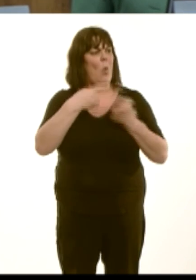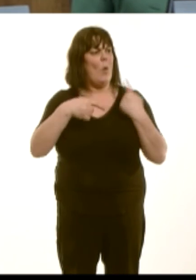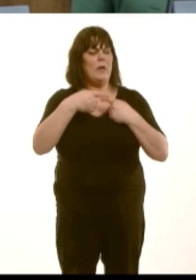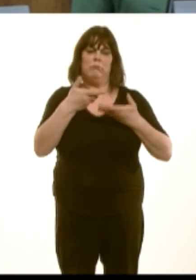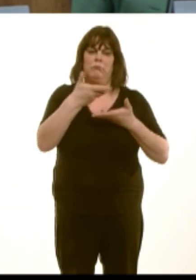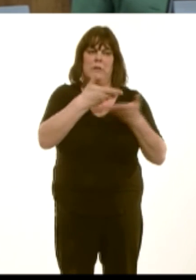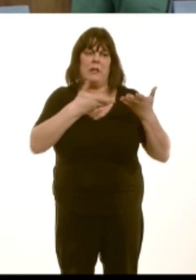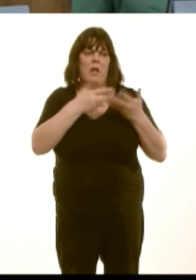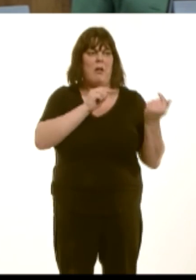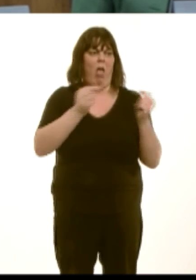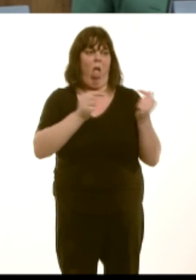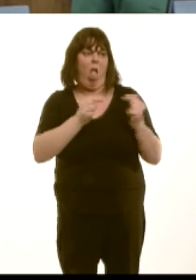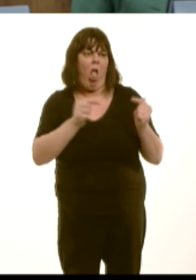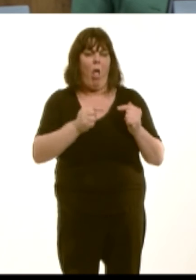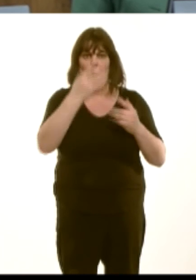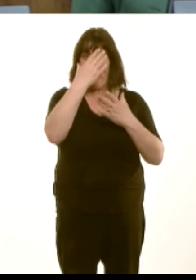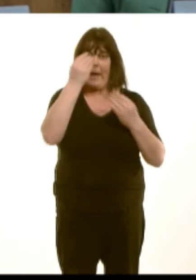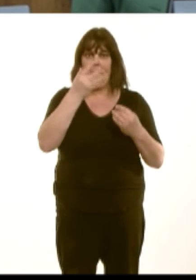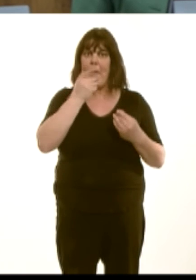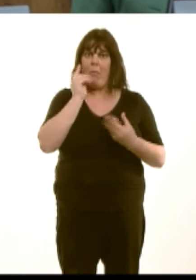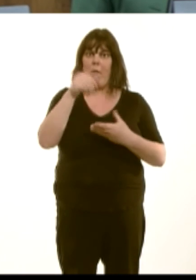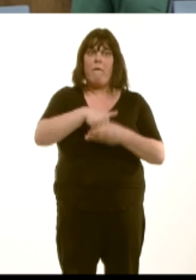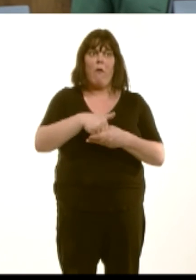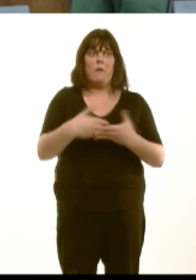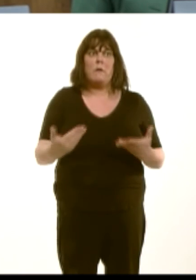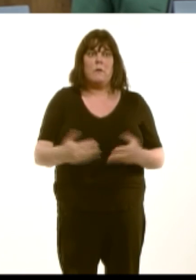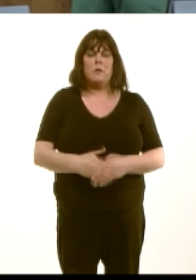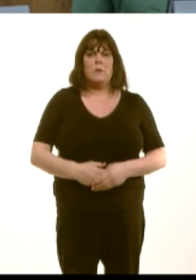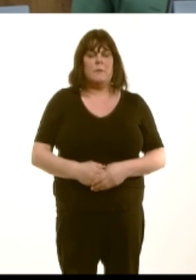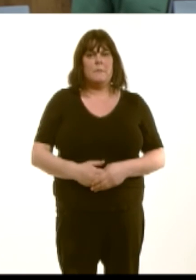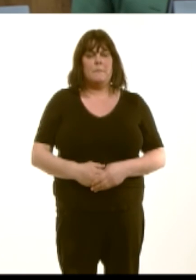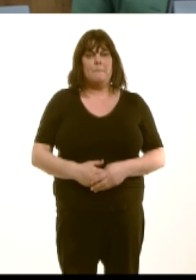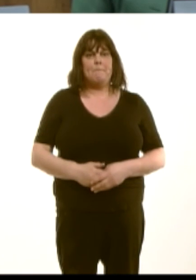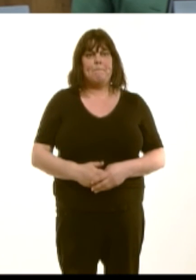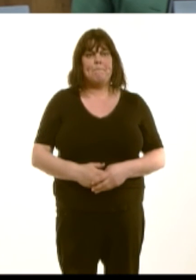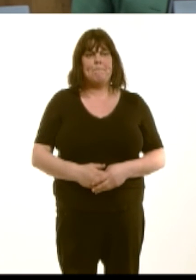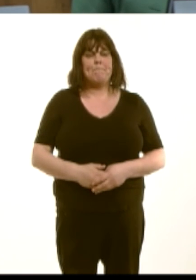dewis iíw sefyllfa ef gael ei chodi yn y Cynulliad hwn, ond dyna oedd dewis y person